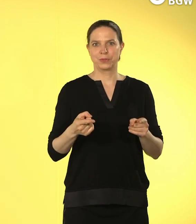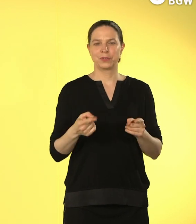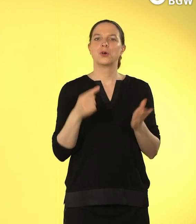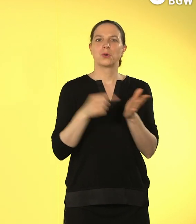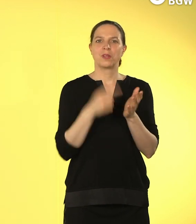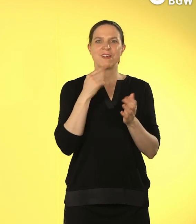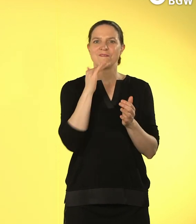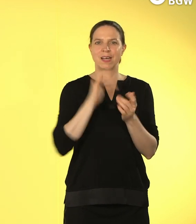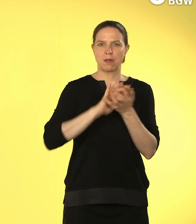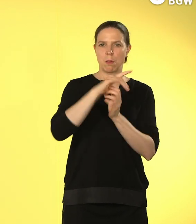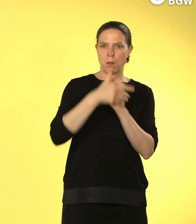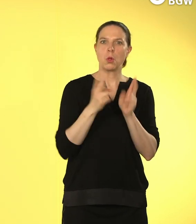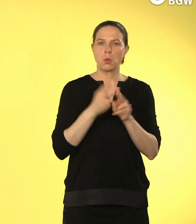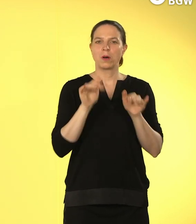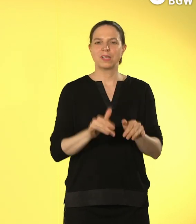Die Zeit muss eingehalten werden,